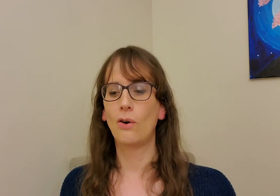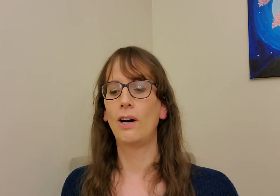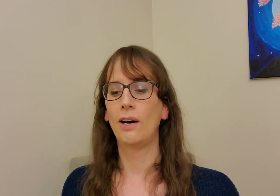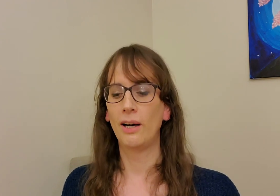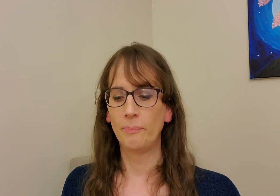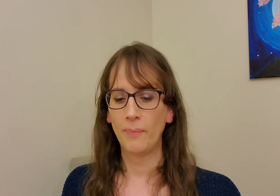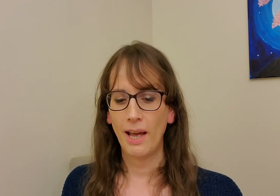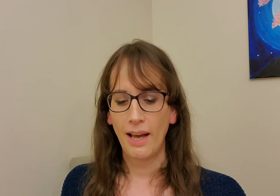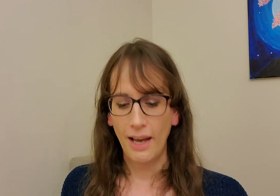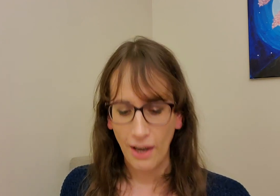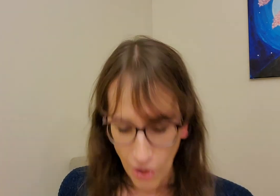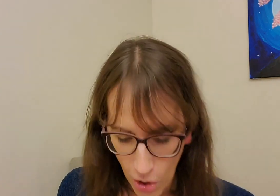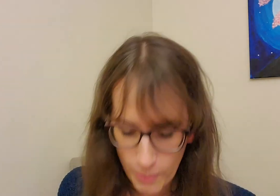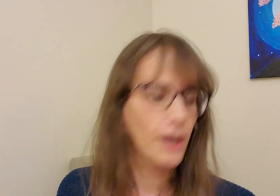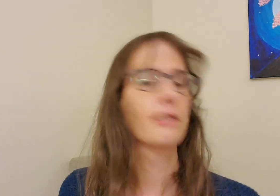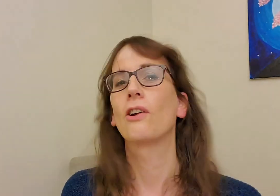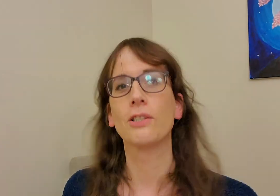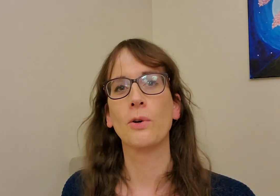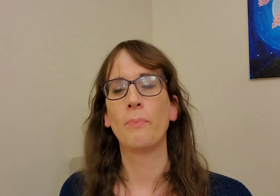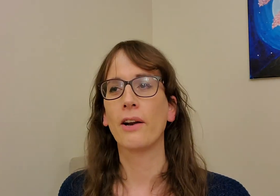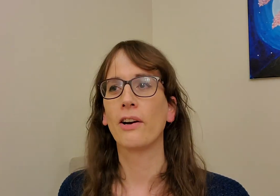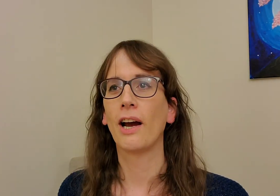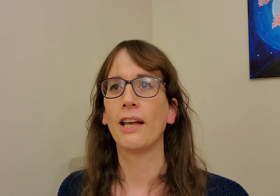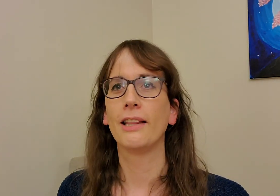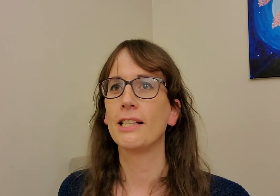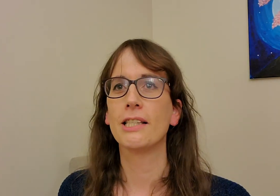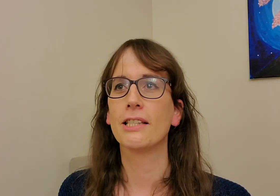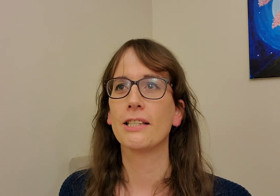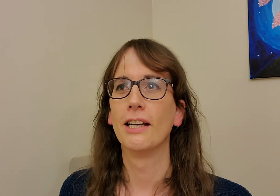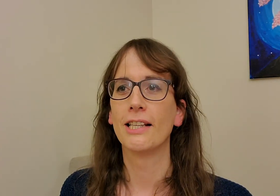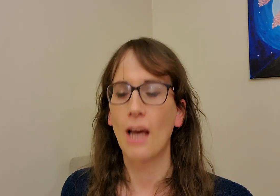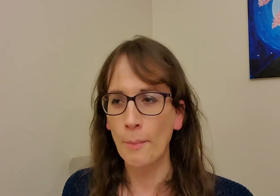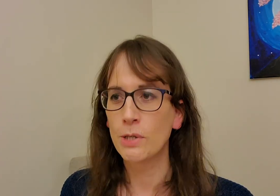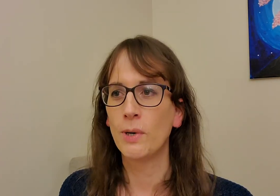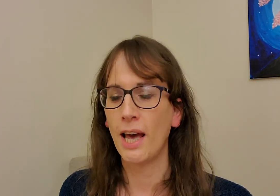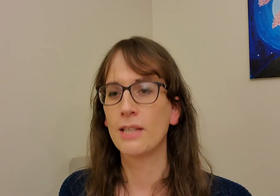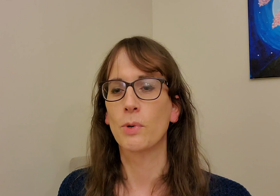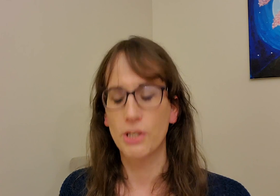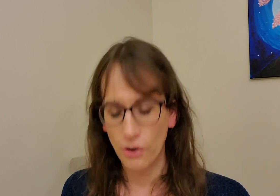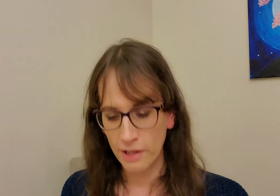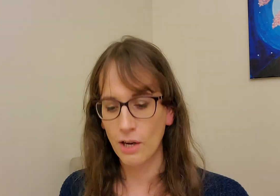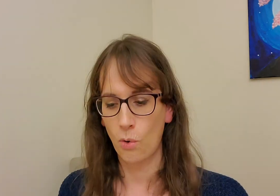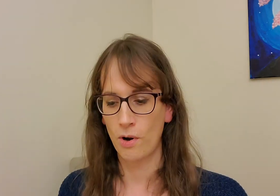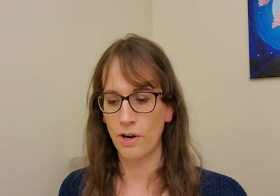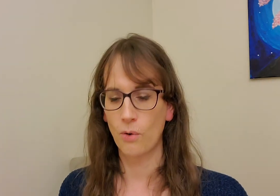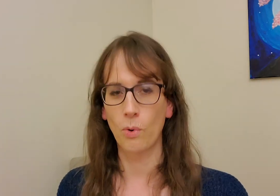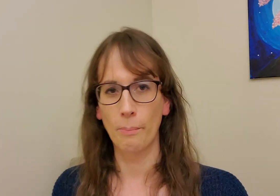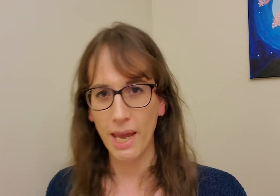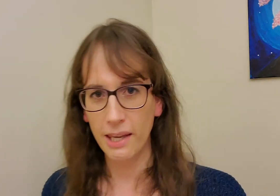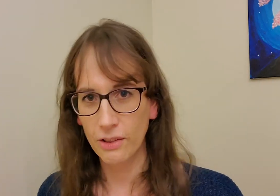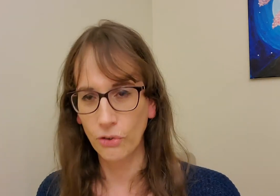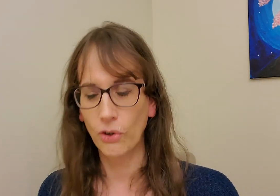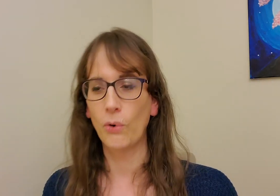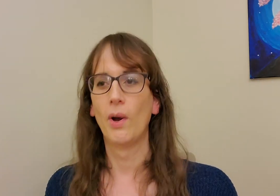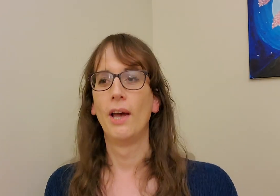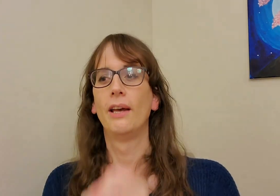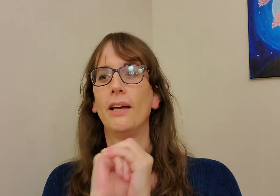Espero que todos estén mejor. Está llegando a su fin, estamos doblando la esquina lo estamos logrando.